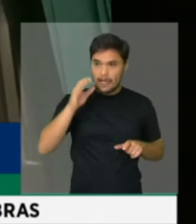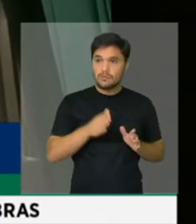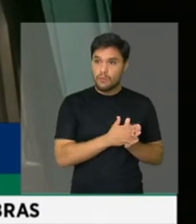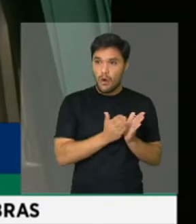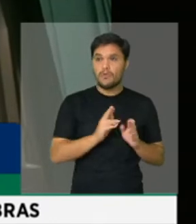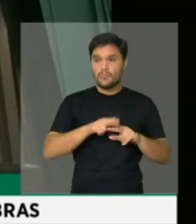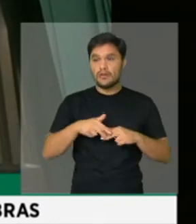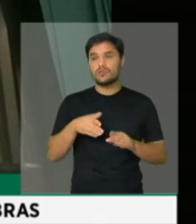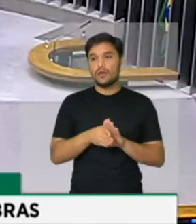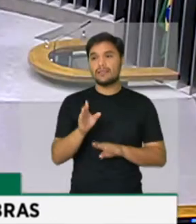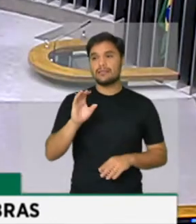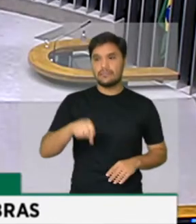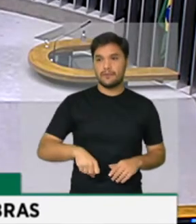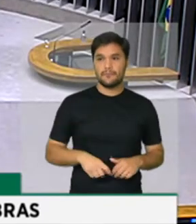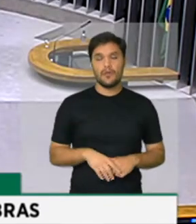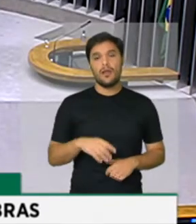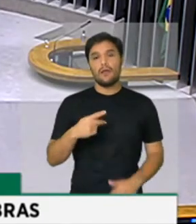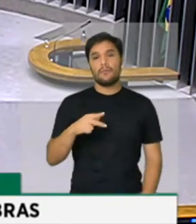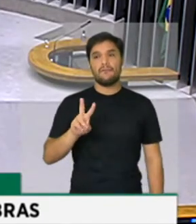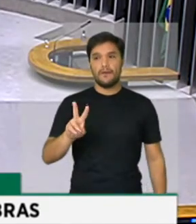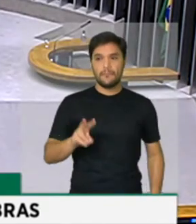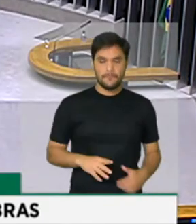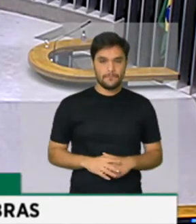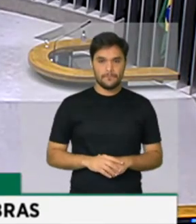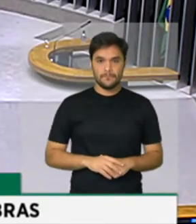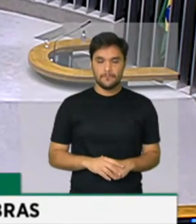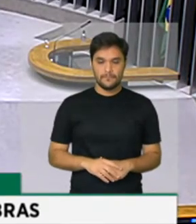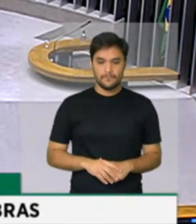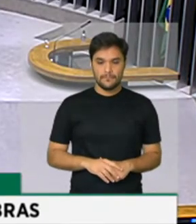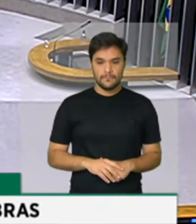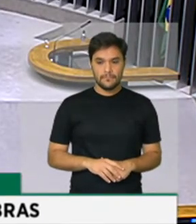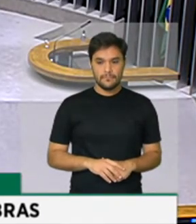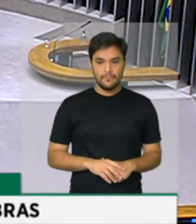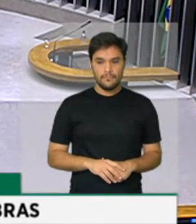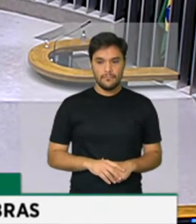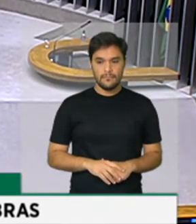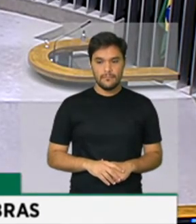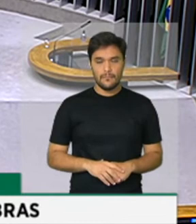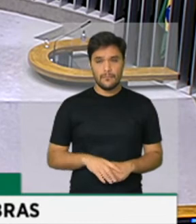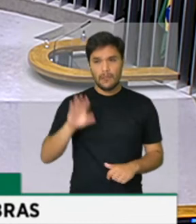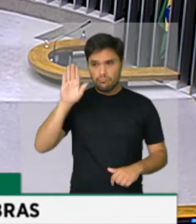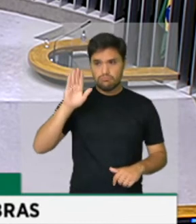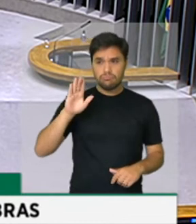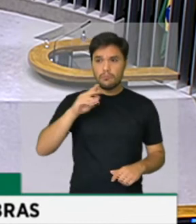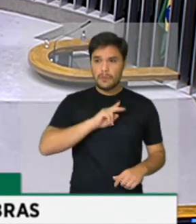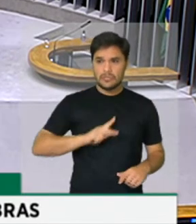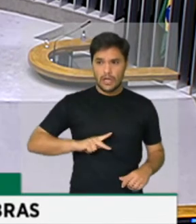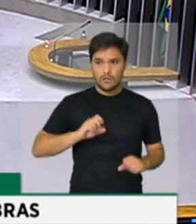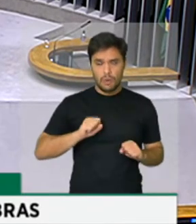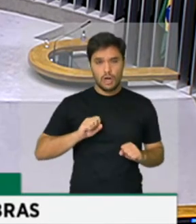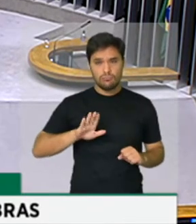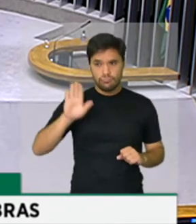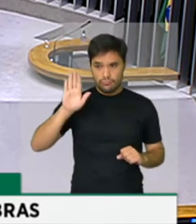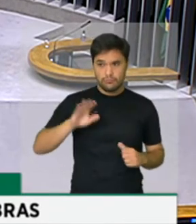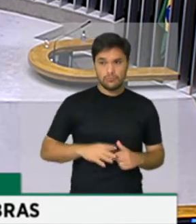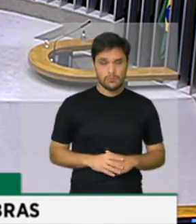POR EXEMPLO A TARIFA SOCIAL. E ISSO NÃO ACABARÁ. NÓS CONTINUAREMOS MANTENDO OS PROGRAMAS COM OS SUBSÍDIOS ESTÃO QUE ALI NESSE MOMENTO